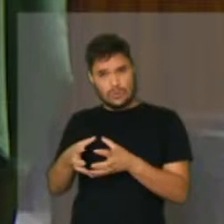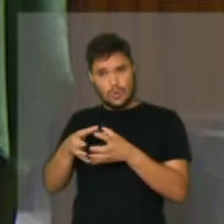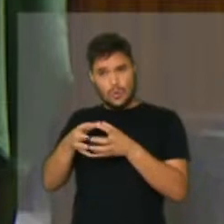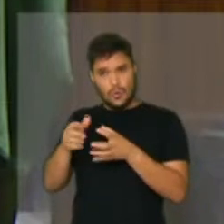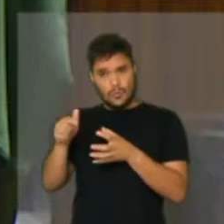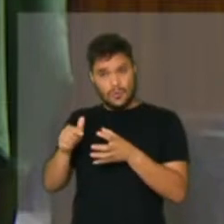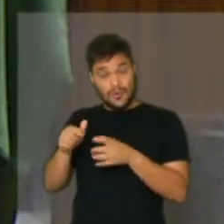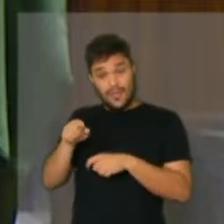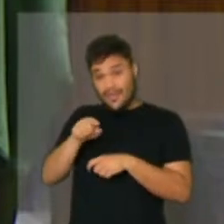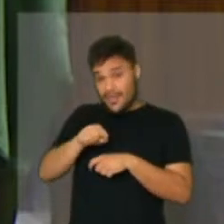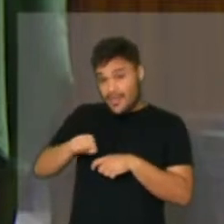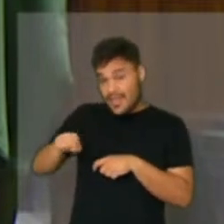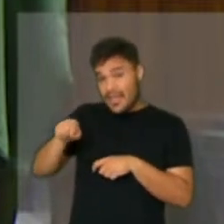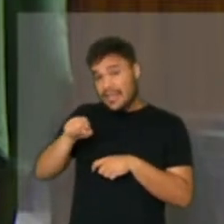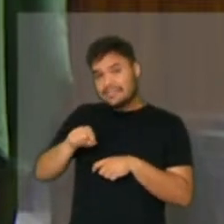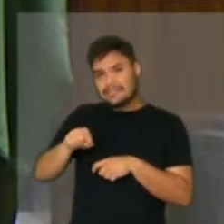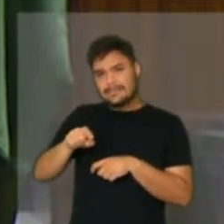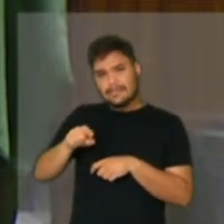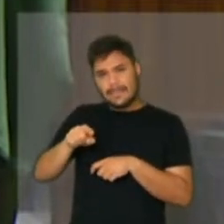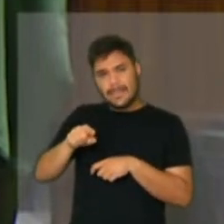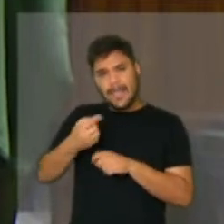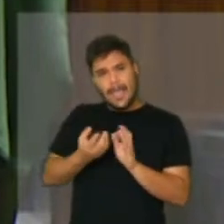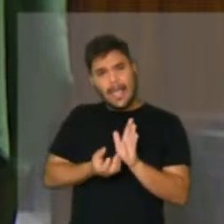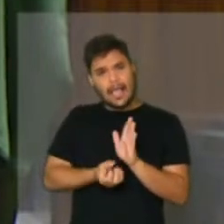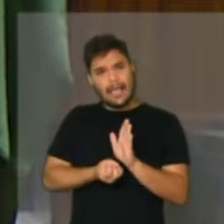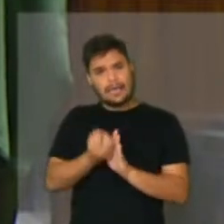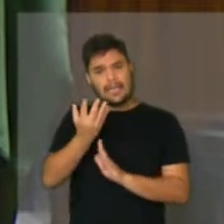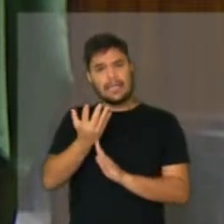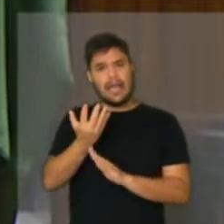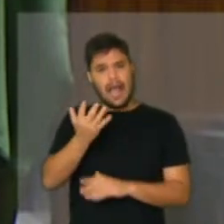PONTA, PAULO GUEDES E SEUS AMIGOS, ESTES QUE IMPÕEM UMA POLÍTICA ECONÔMICA QUE LEVA